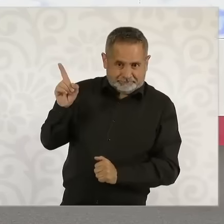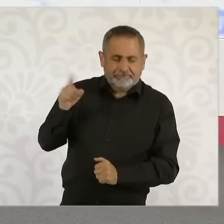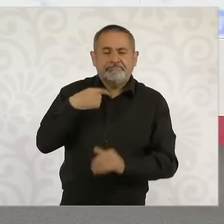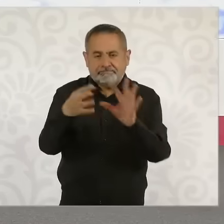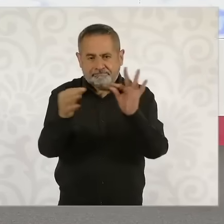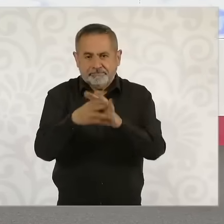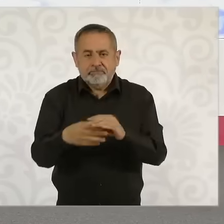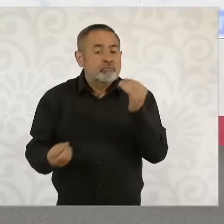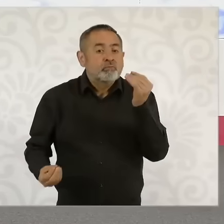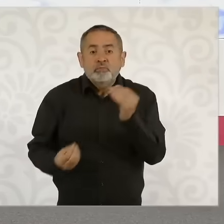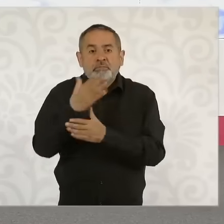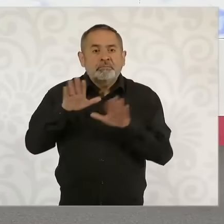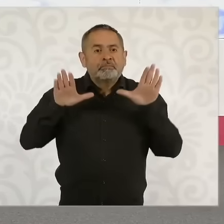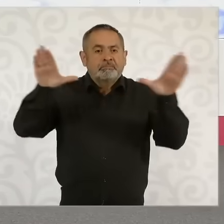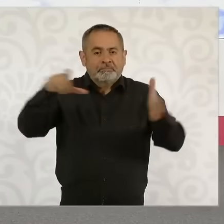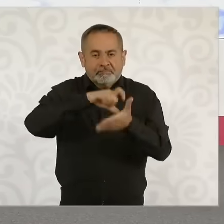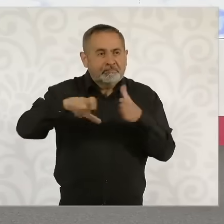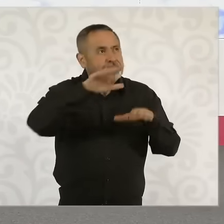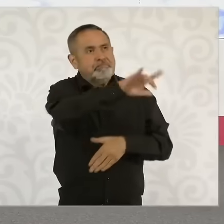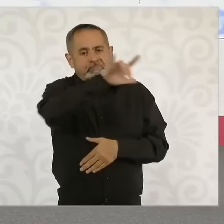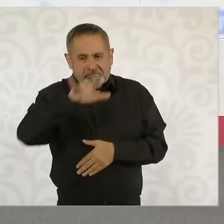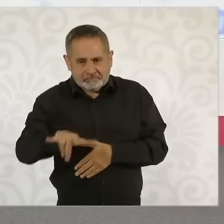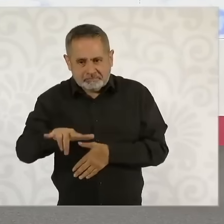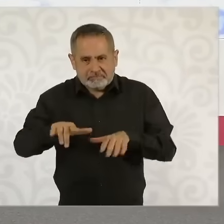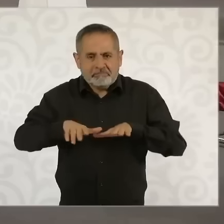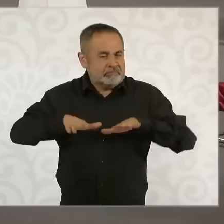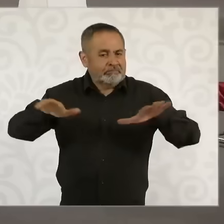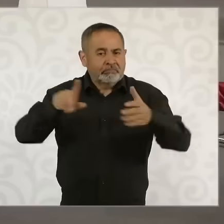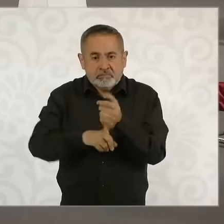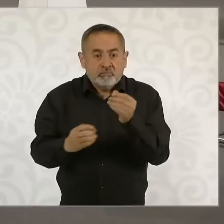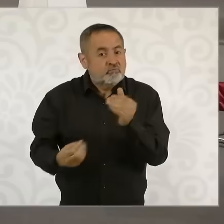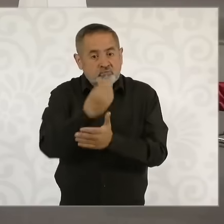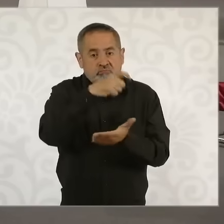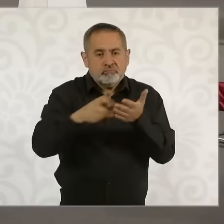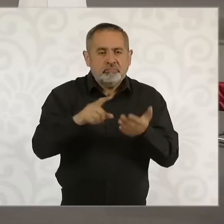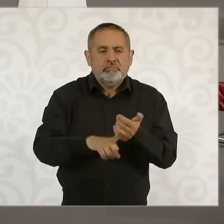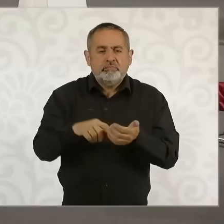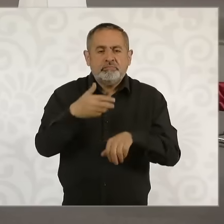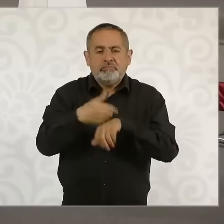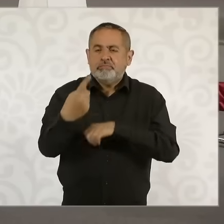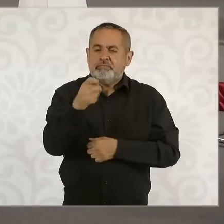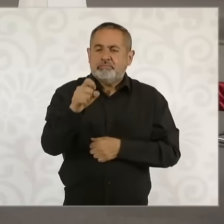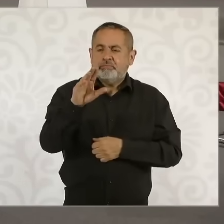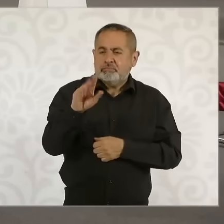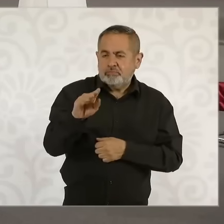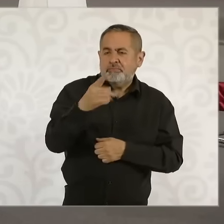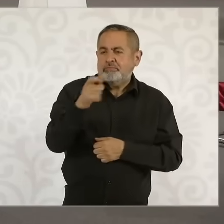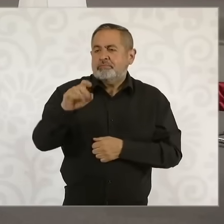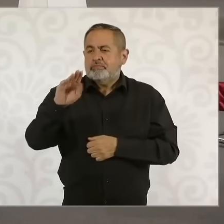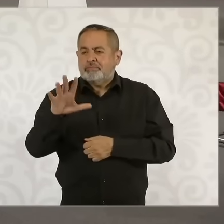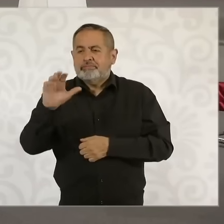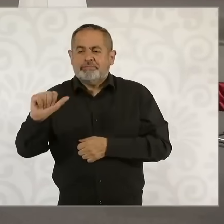la nueva flota de Mexicana, la incorporación de la nueva flota de aviones 19015 E2 que aquí nuestra